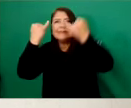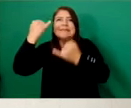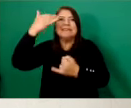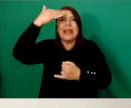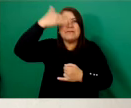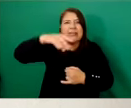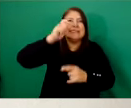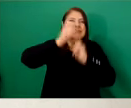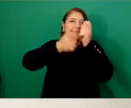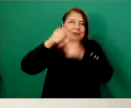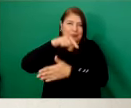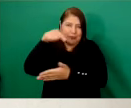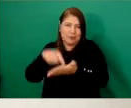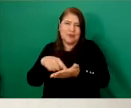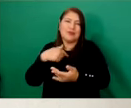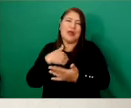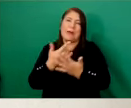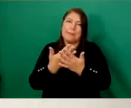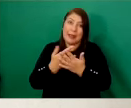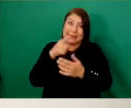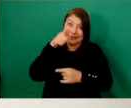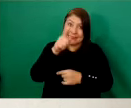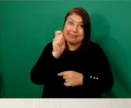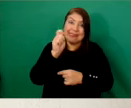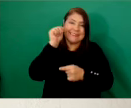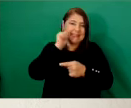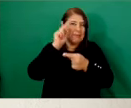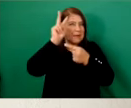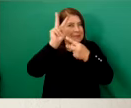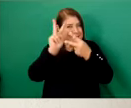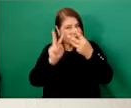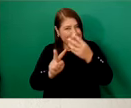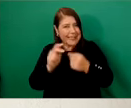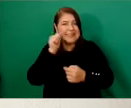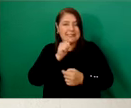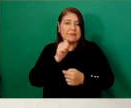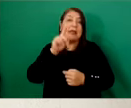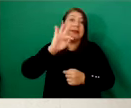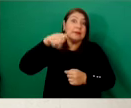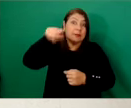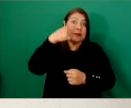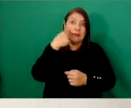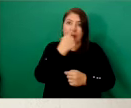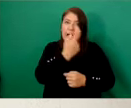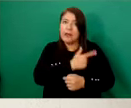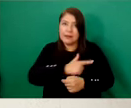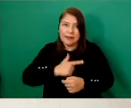la imaginación, te espero todos los viernes y te pido que si te gusto el contenido compártelo